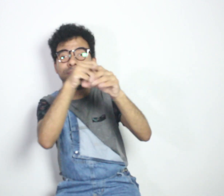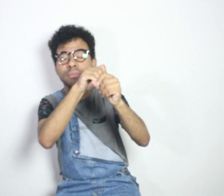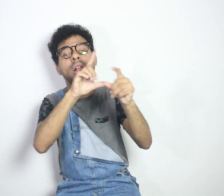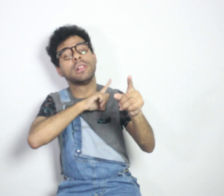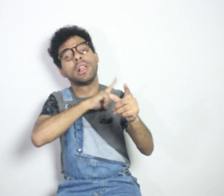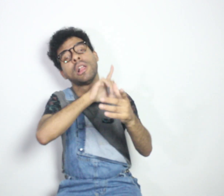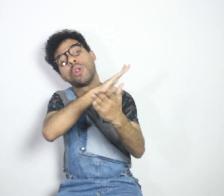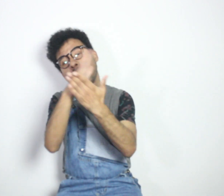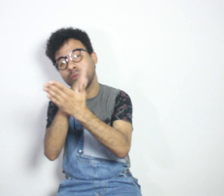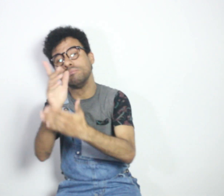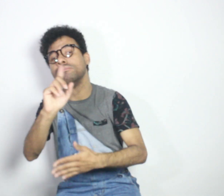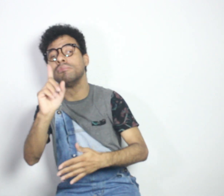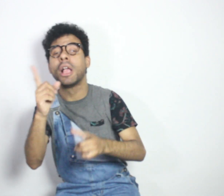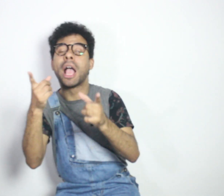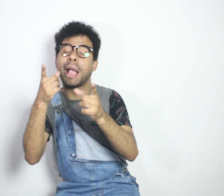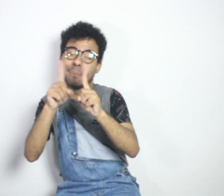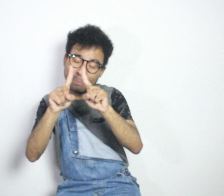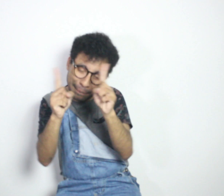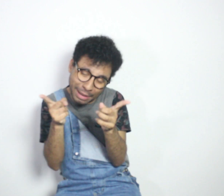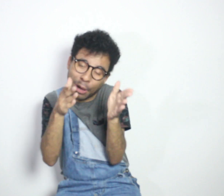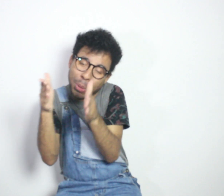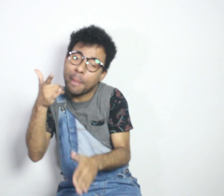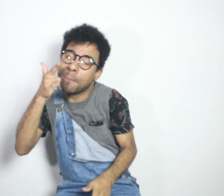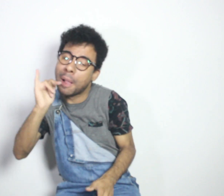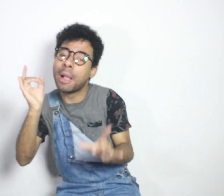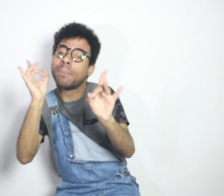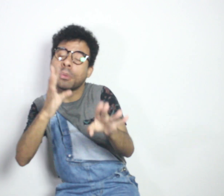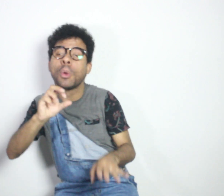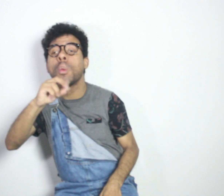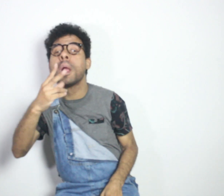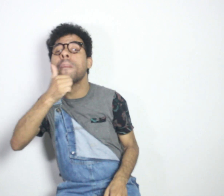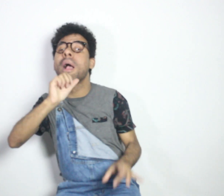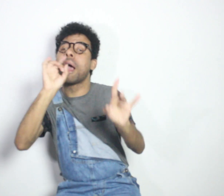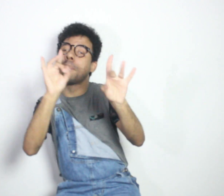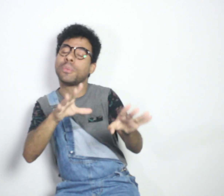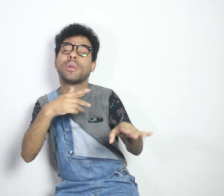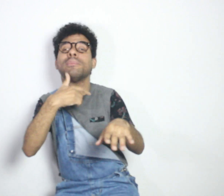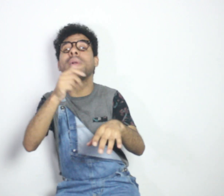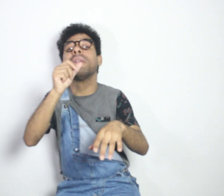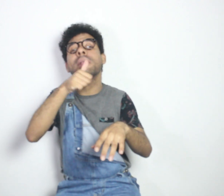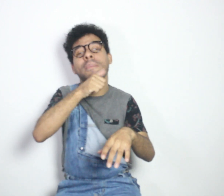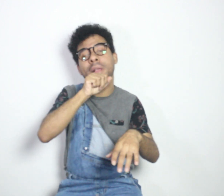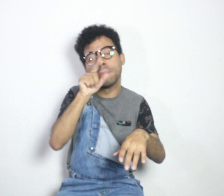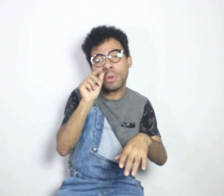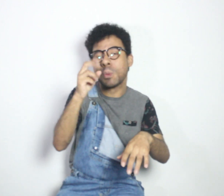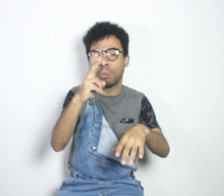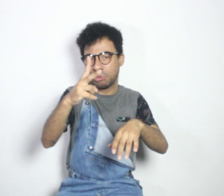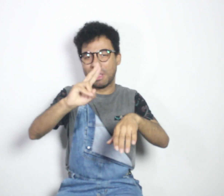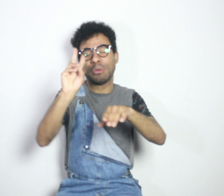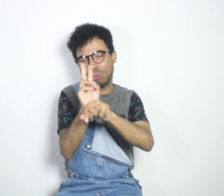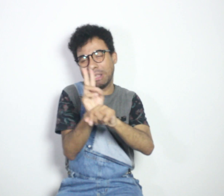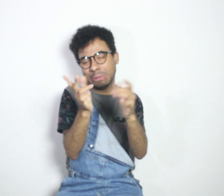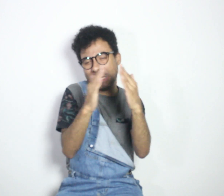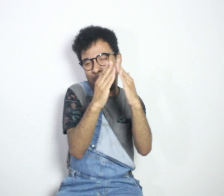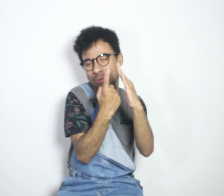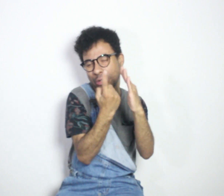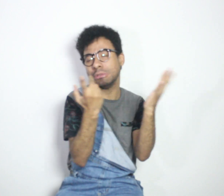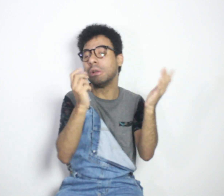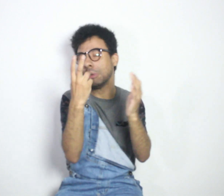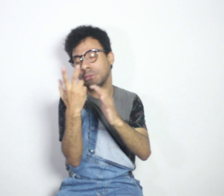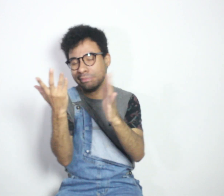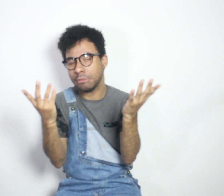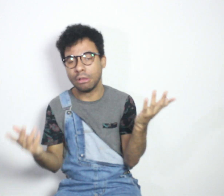Não está dentro! Mas pai ou mãe abandona ! Pai ou Mâe sozinha cuida...